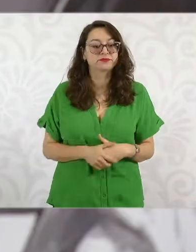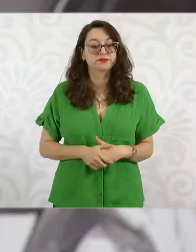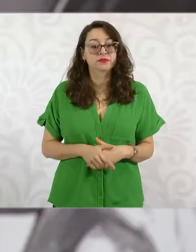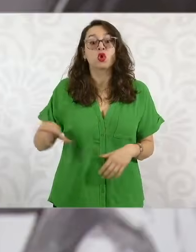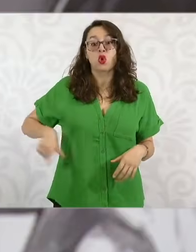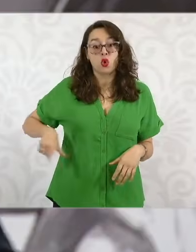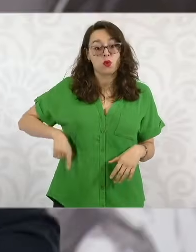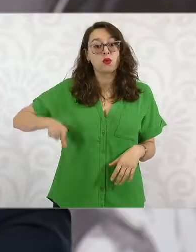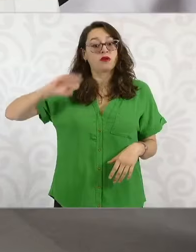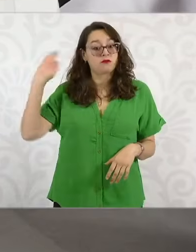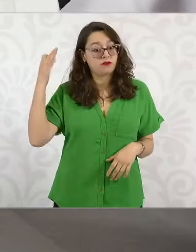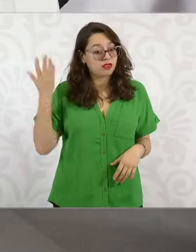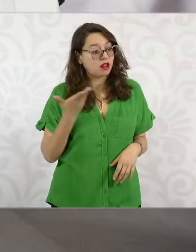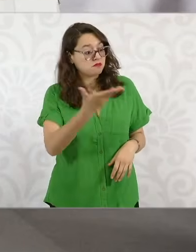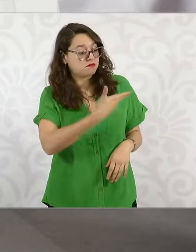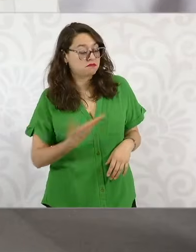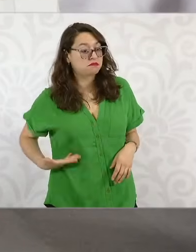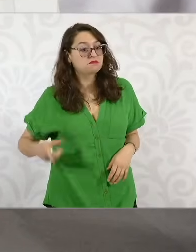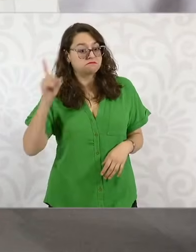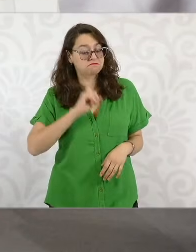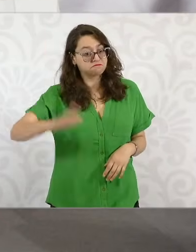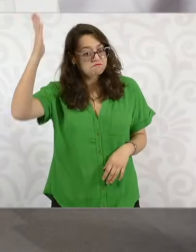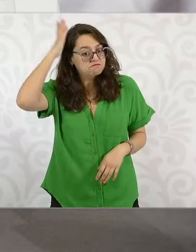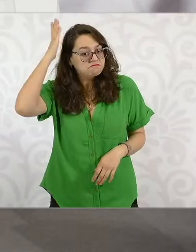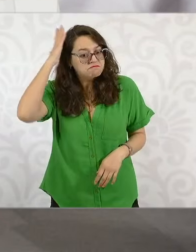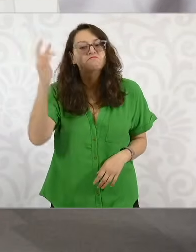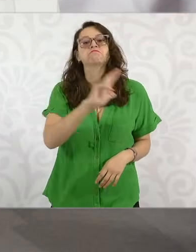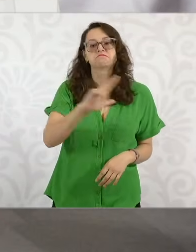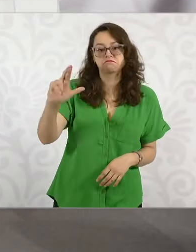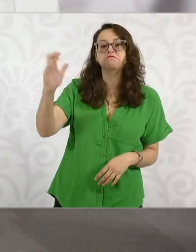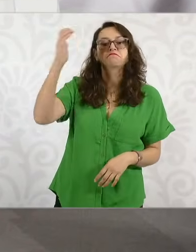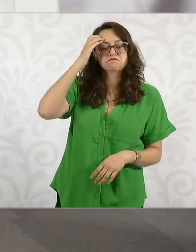federal encabezado por usted, presidenta, por la Secretaría de Salud, por el Dr. Karsenovic,